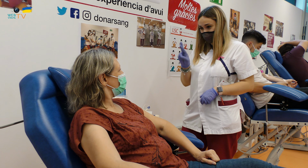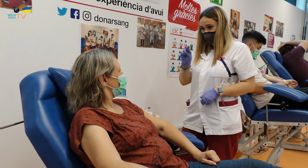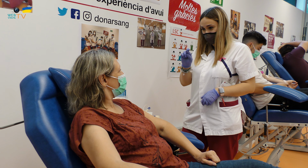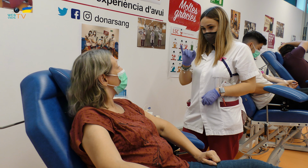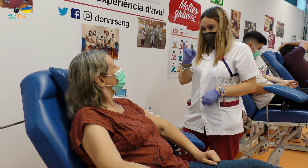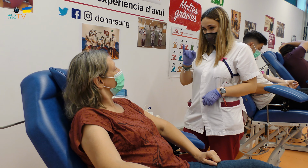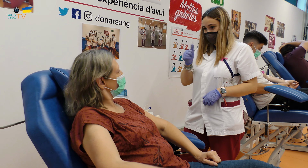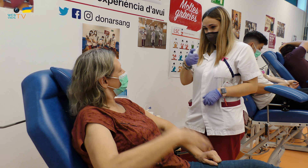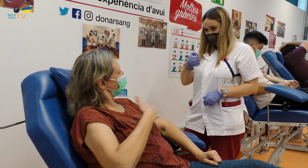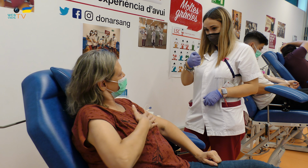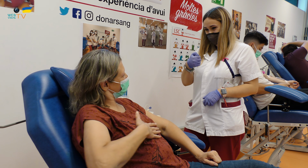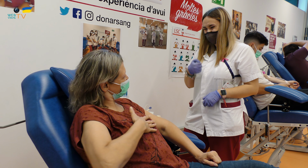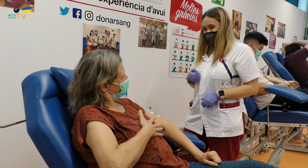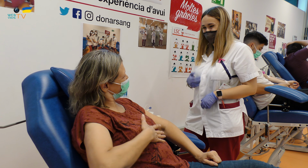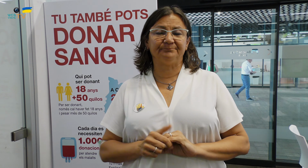Em dic Núria. - Encantada.